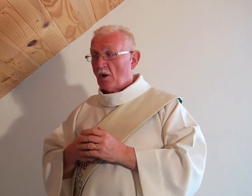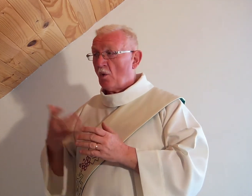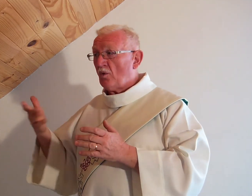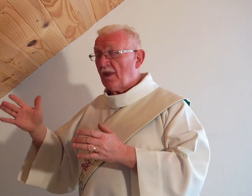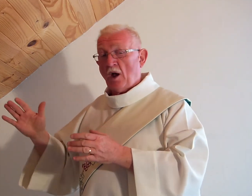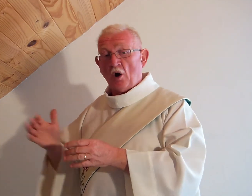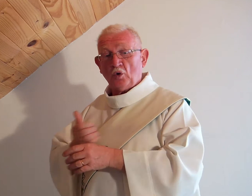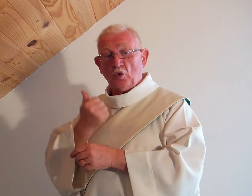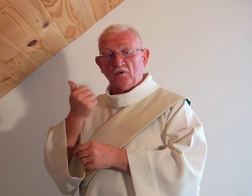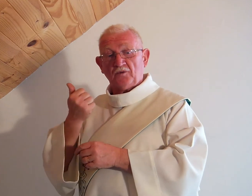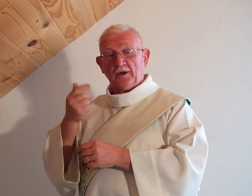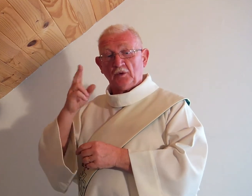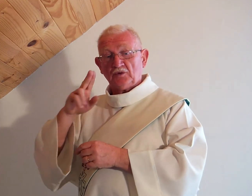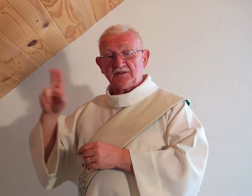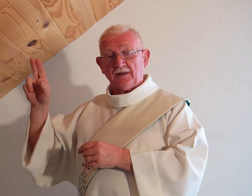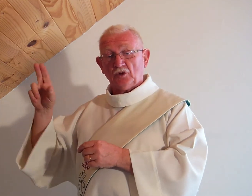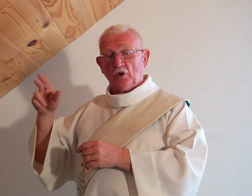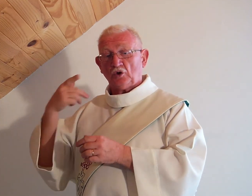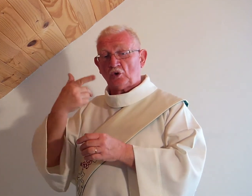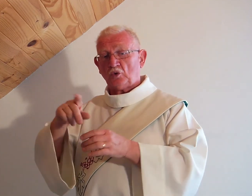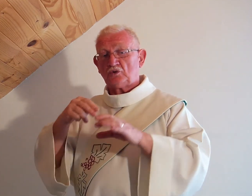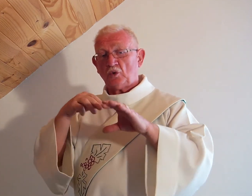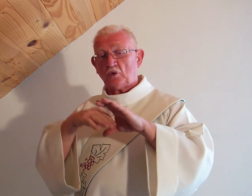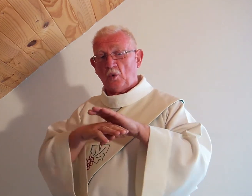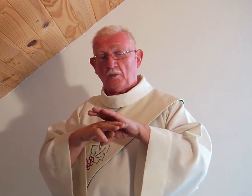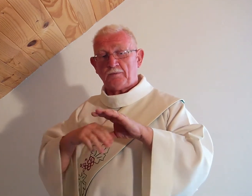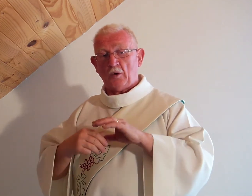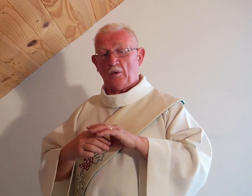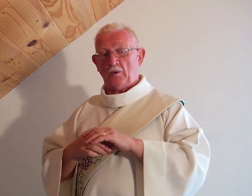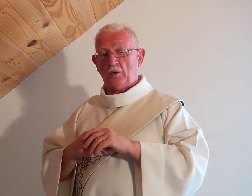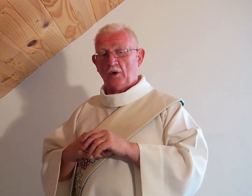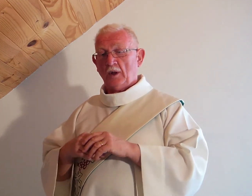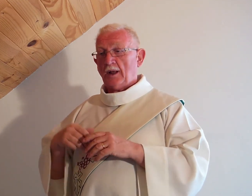« On a enlevé le Seigneur de son tombeau,